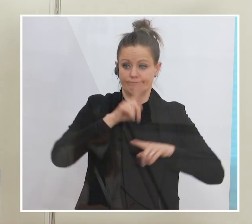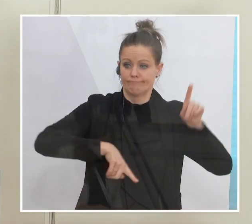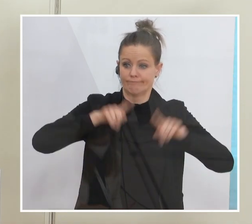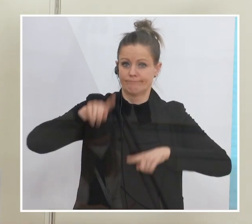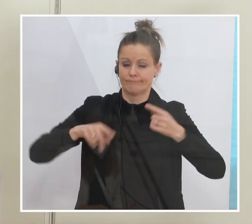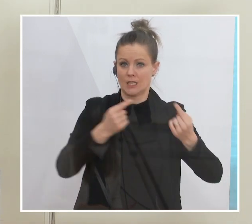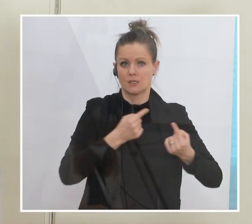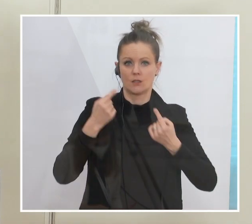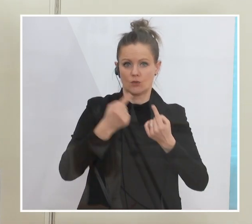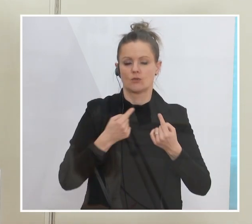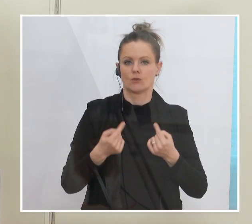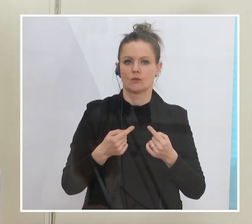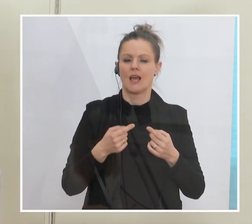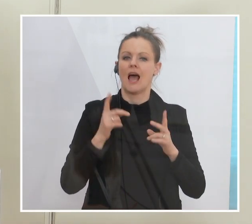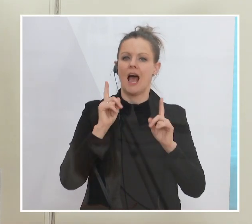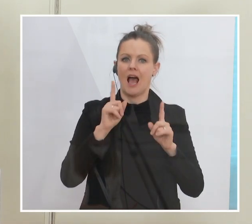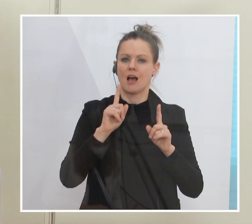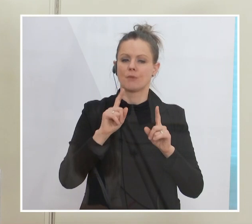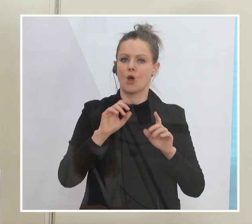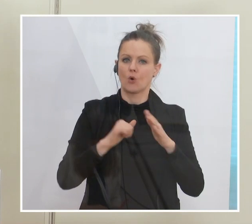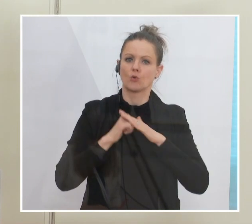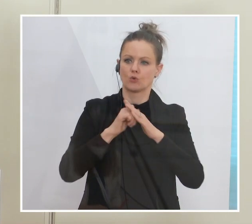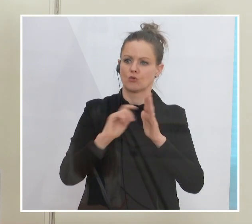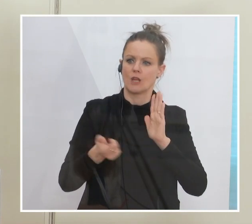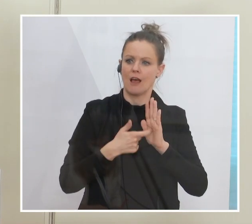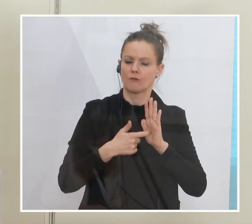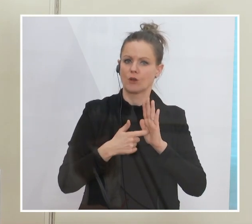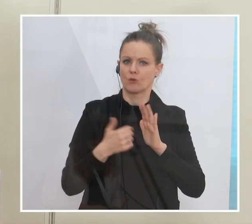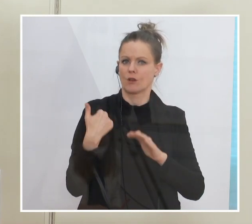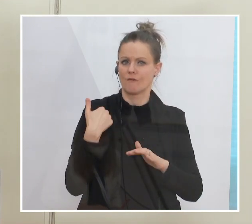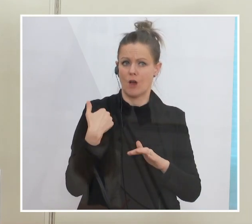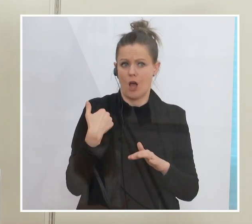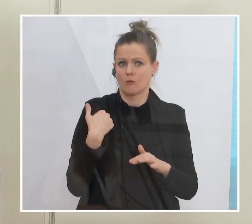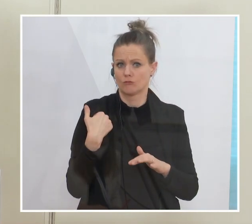dass hier ja Unterstützung angefordert wurde. Ich halte das ja auch für vertretbar und für sinnvoll.